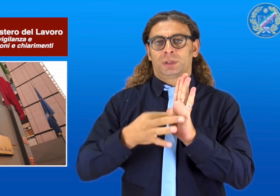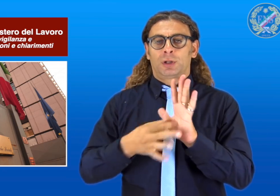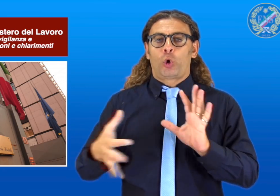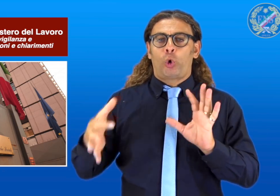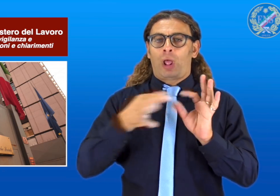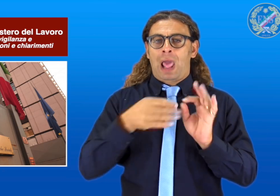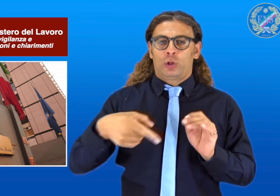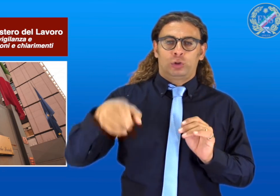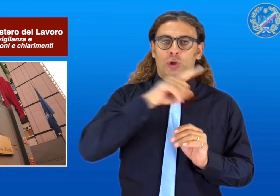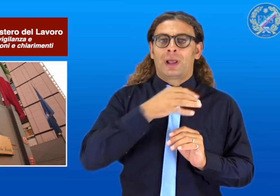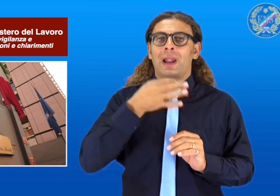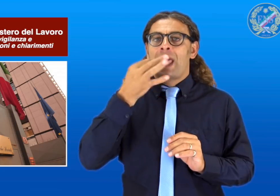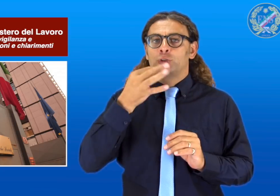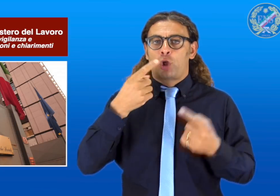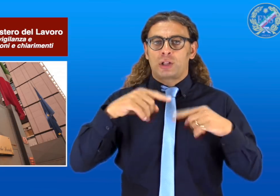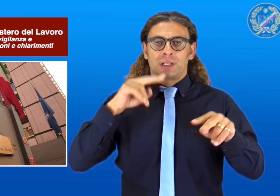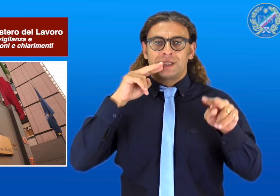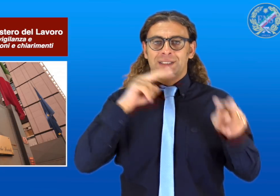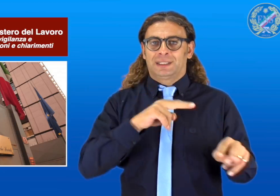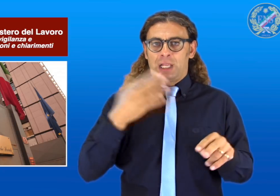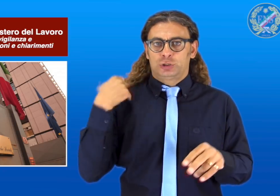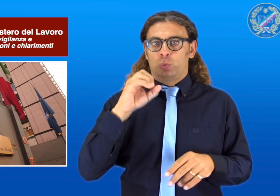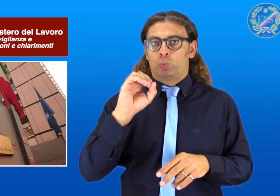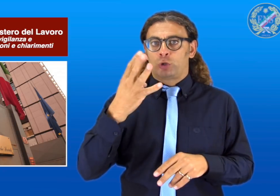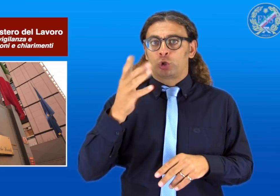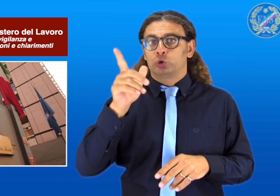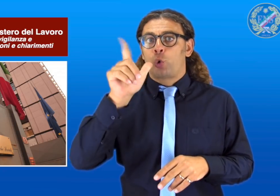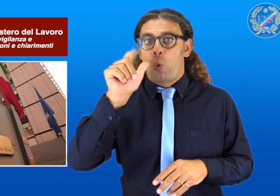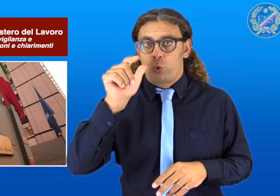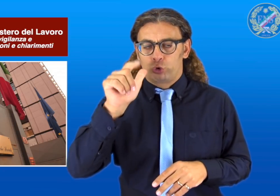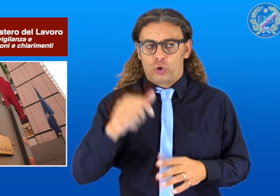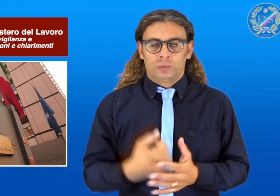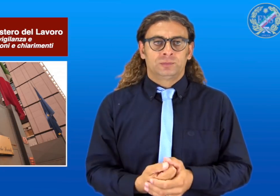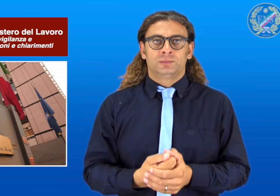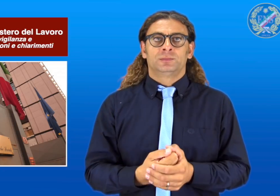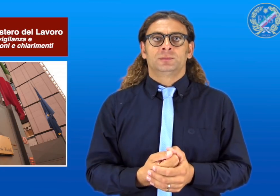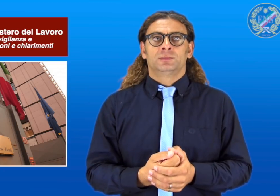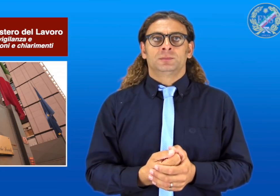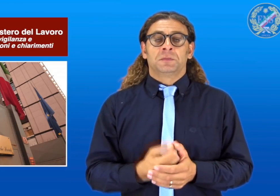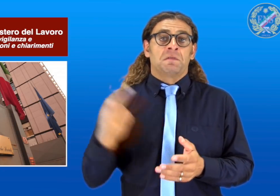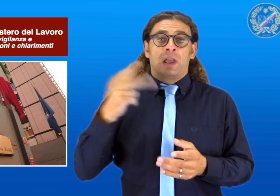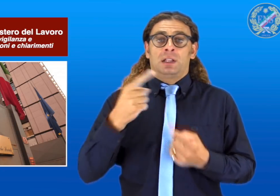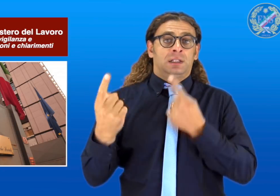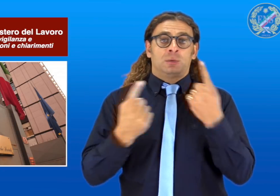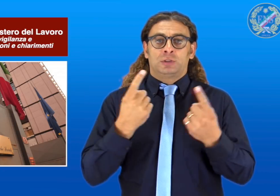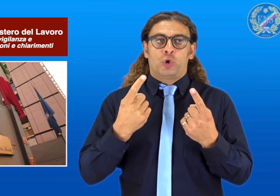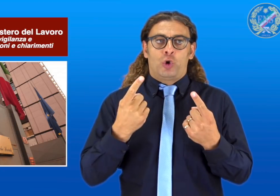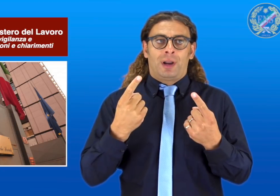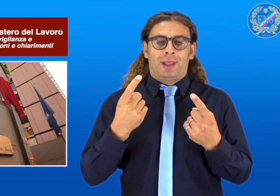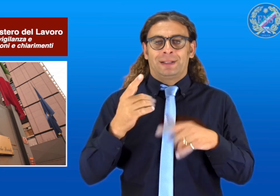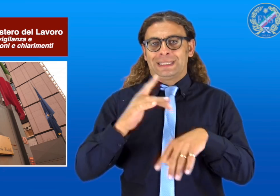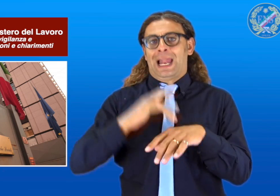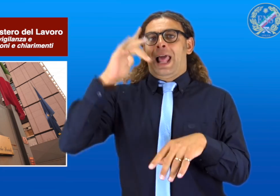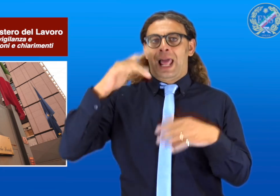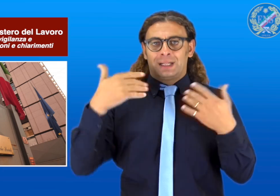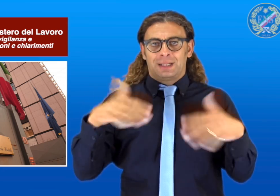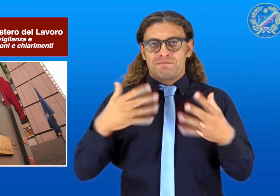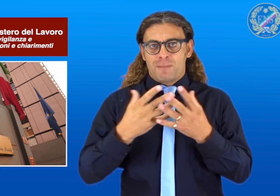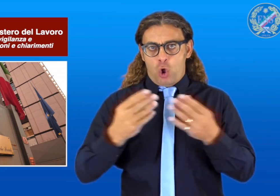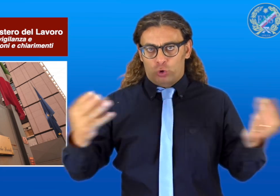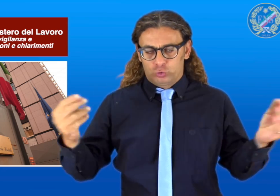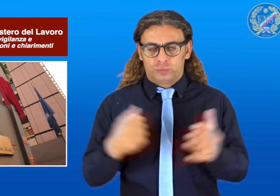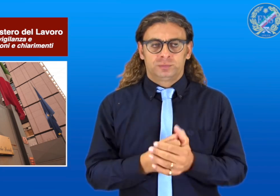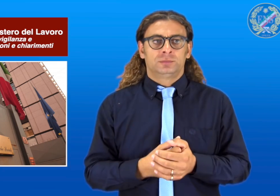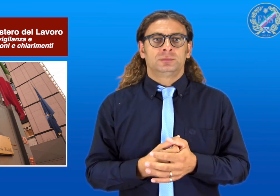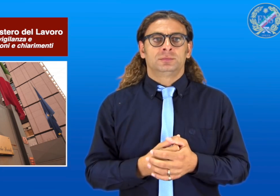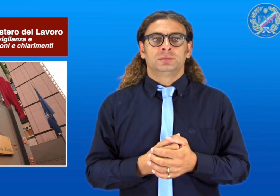relazione del Collegio dei Sindaci del 14 Luglio. E’ una situazione molto delicata.